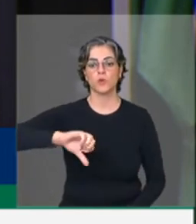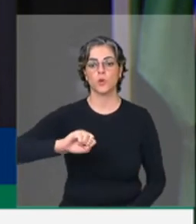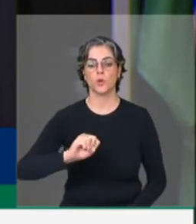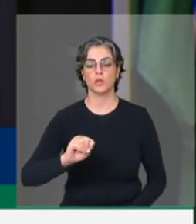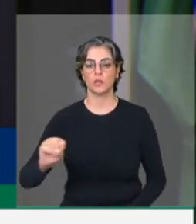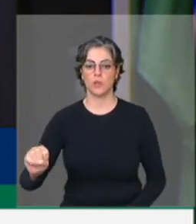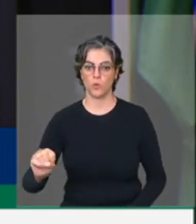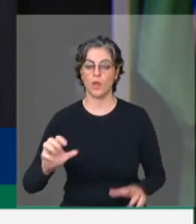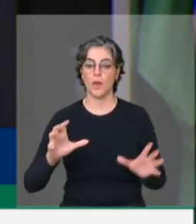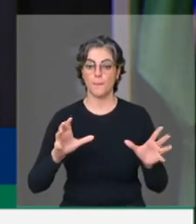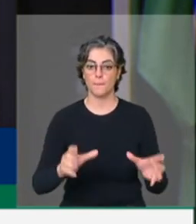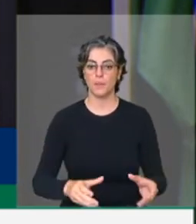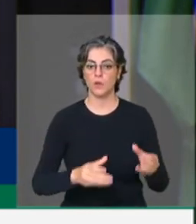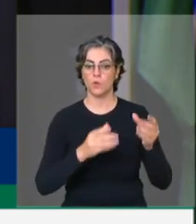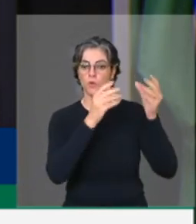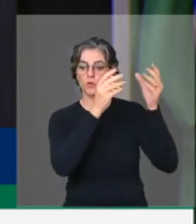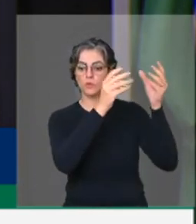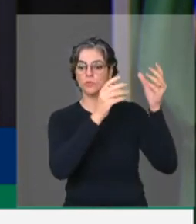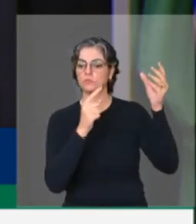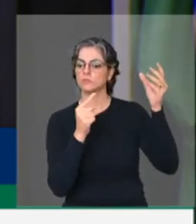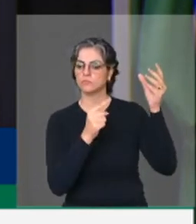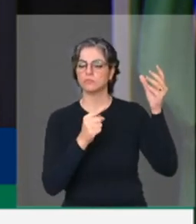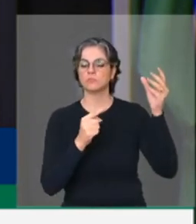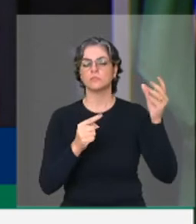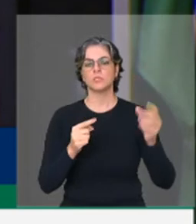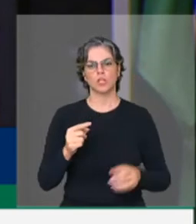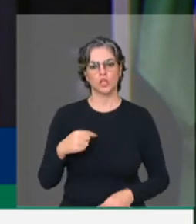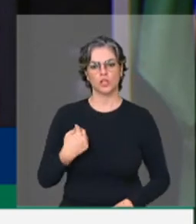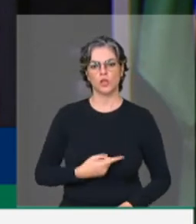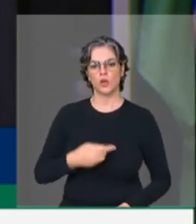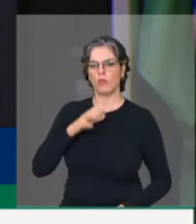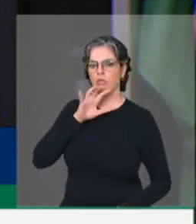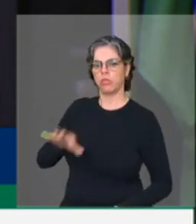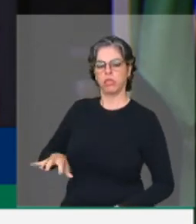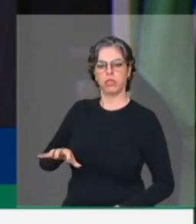88, A LEVANTOU E DISSE: "TEMOS ÓDIO E NOJO É DITADURA". ABRINDO OS CAMINHOS PARA A